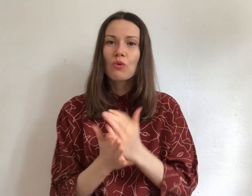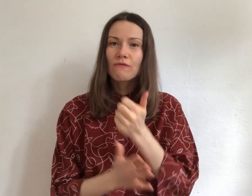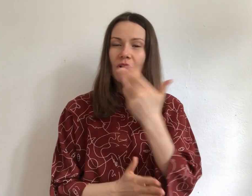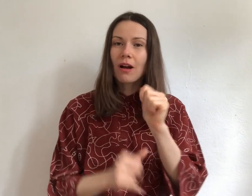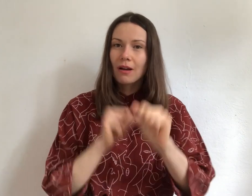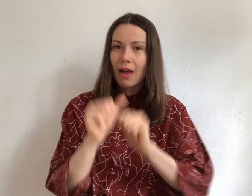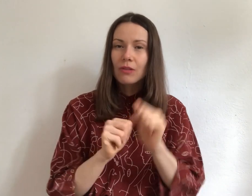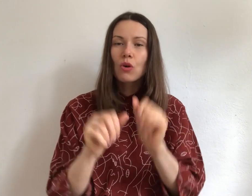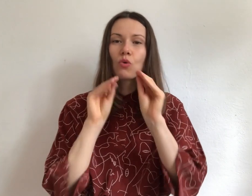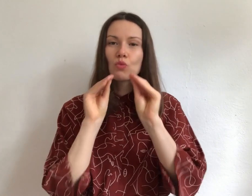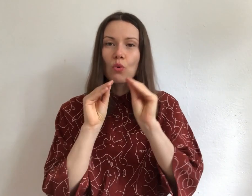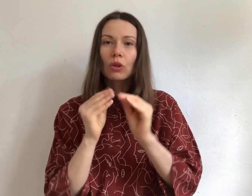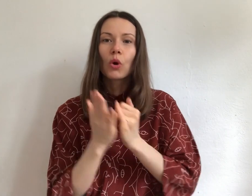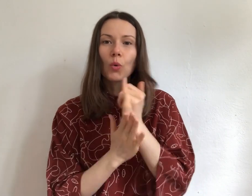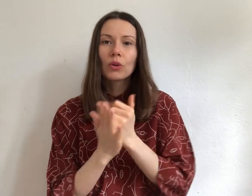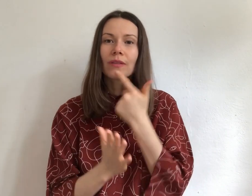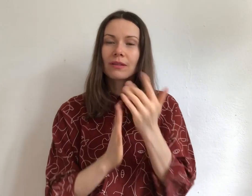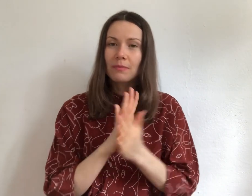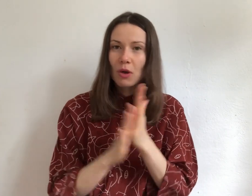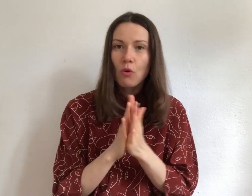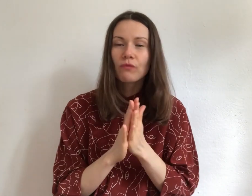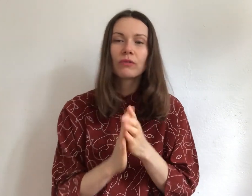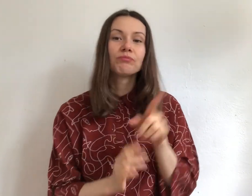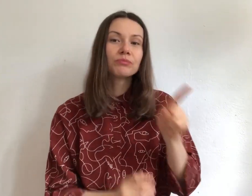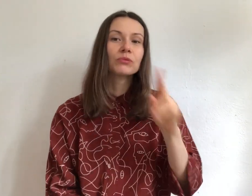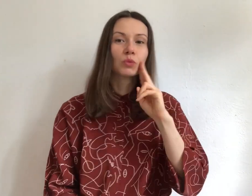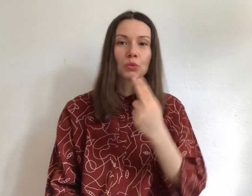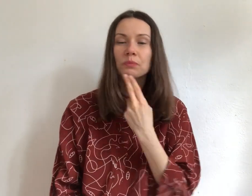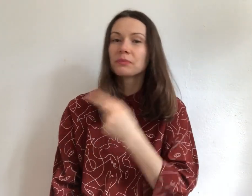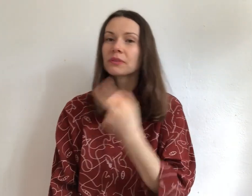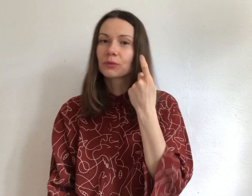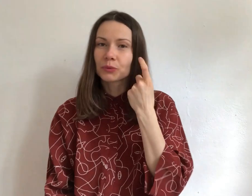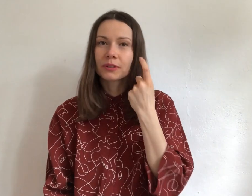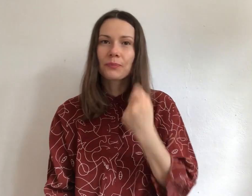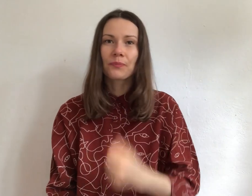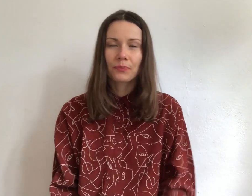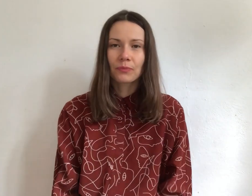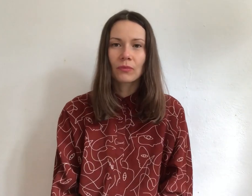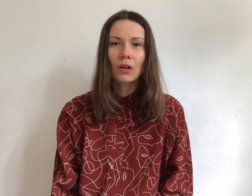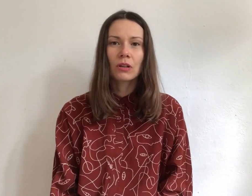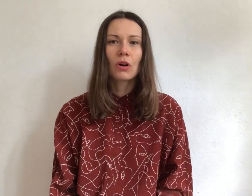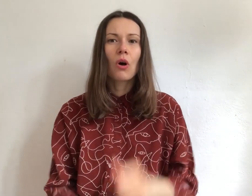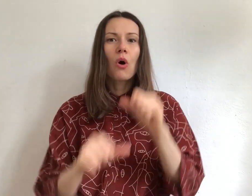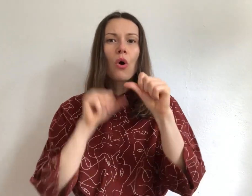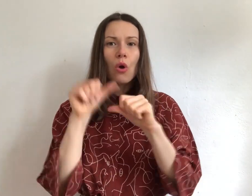Prowadzi od wielu lat kursy języka migowego, ucząc zarówno osoby Głuche jak i słyszące.